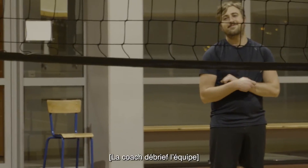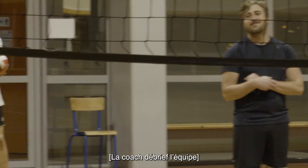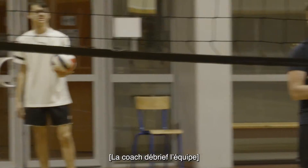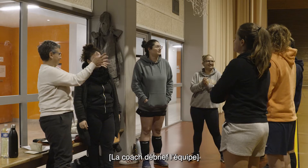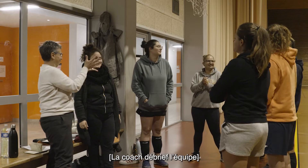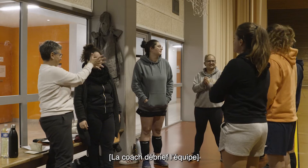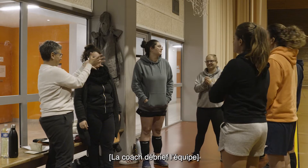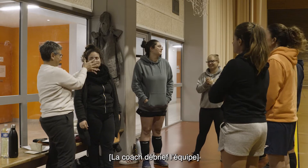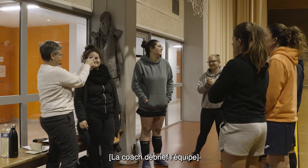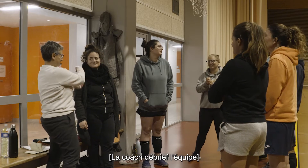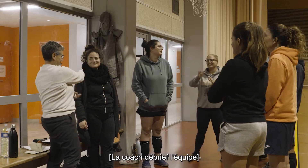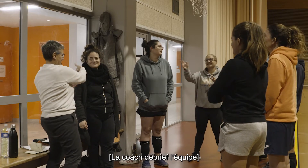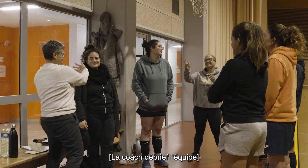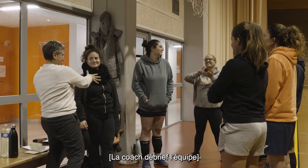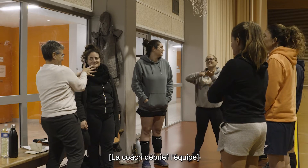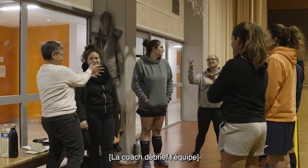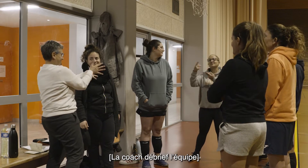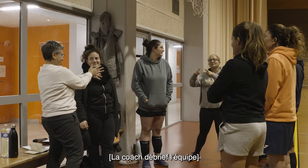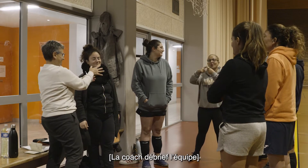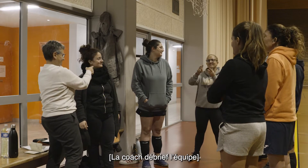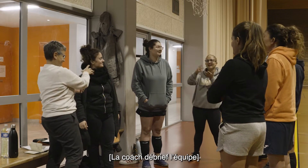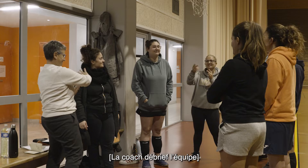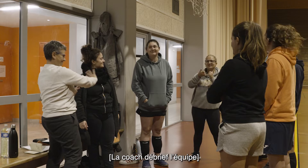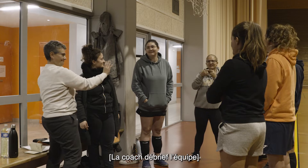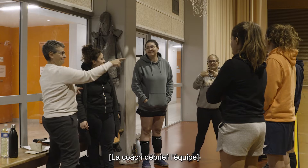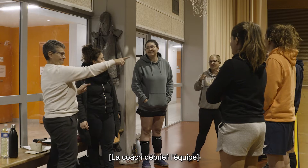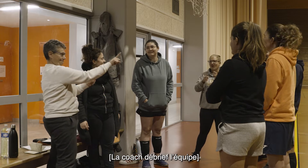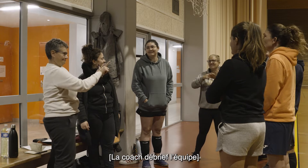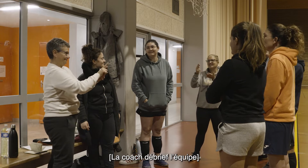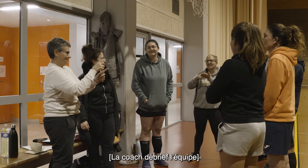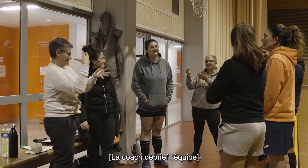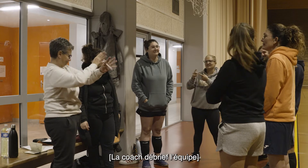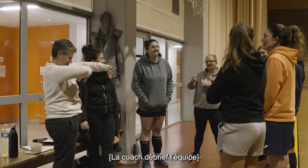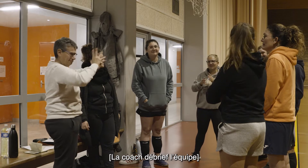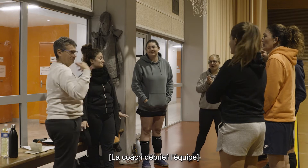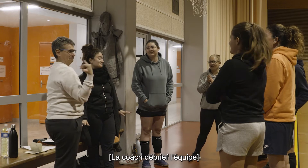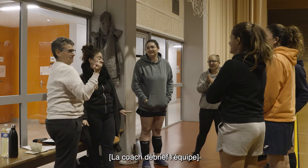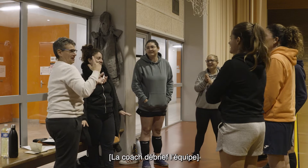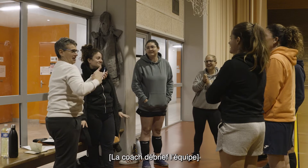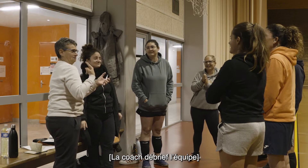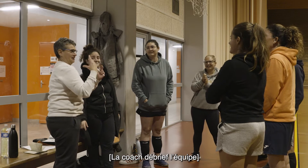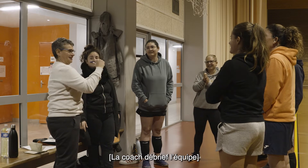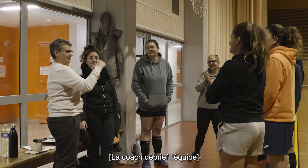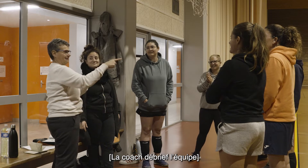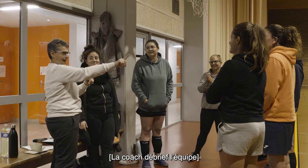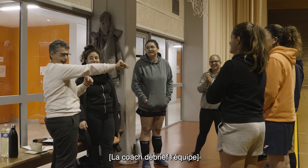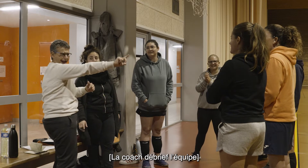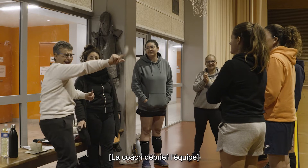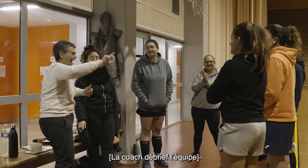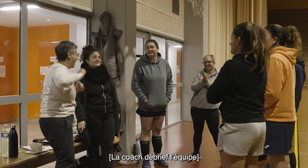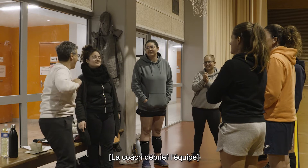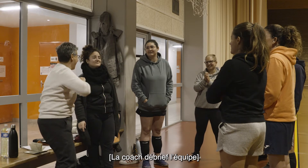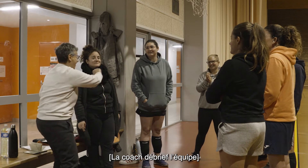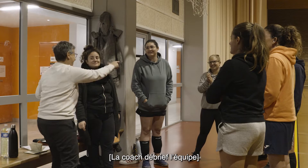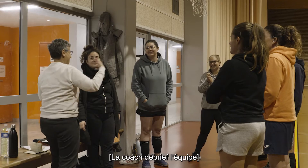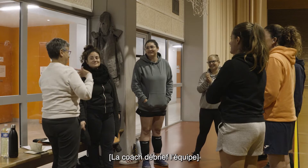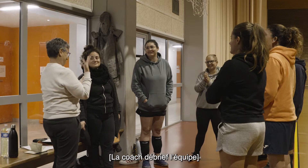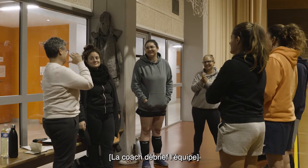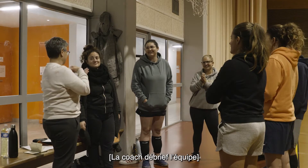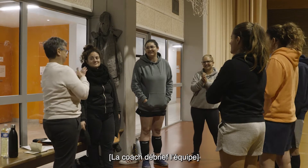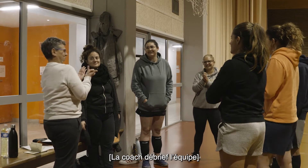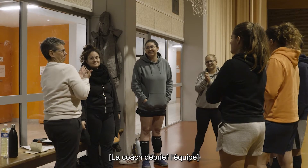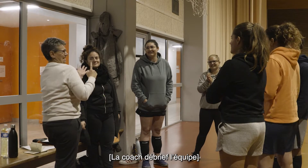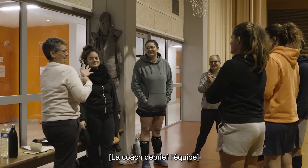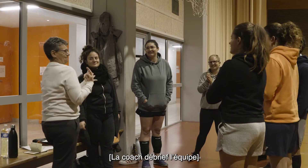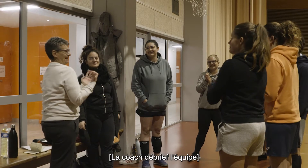[La coach débrief l’équipe]